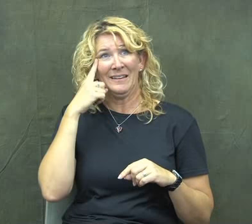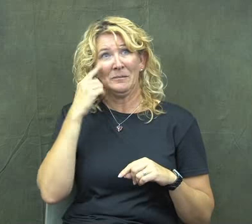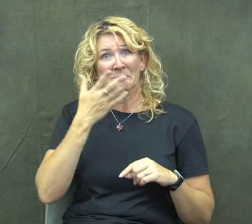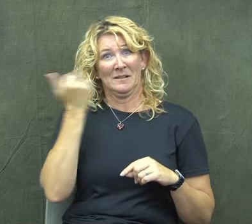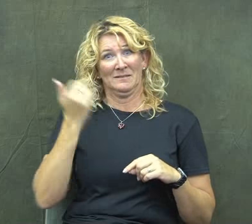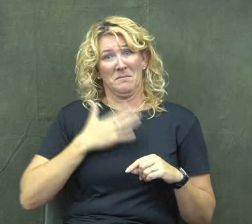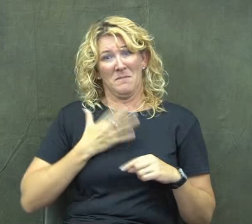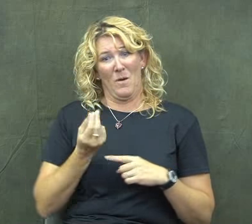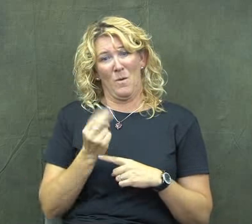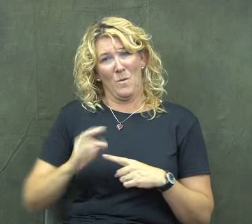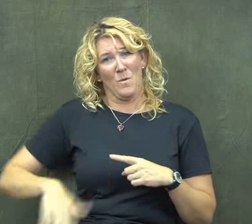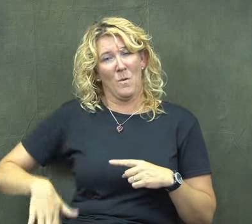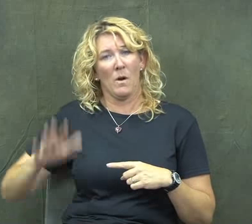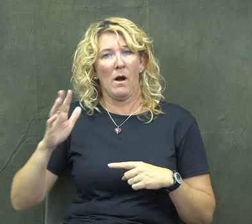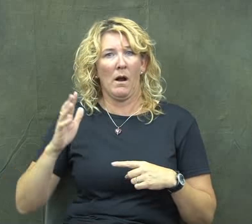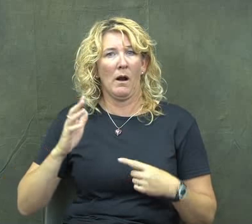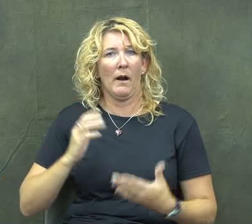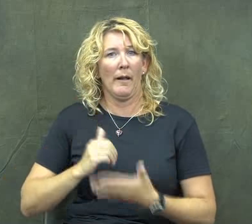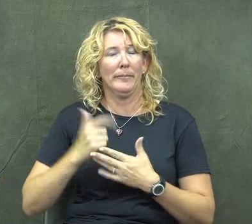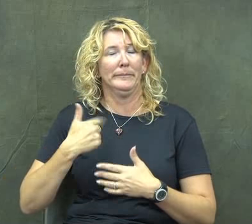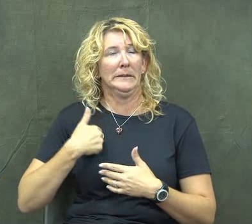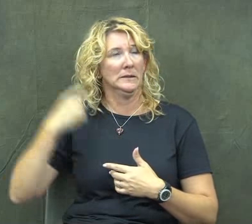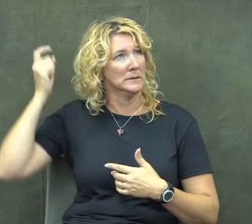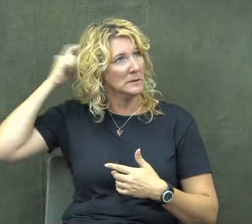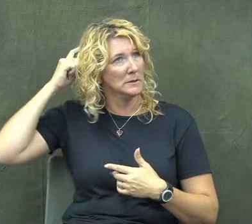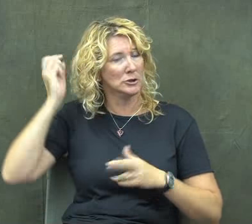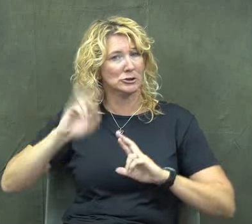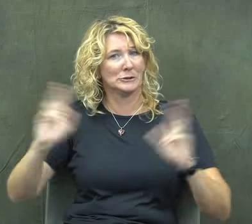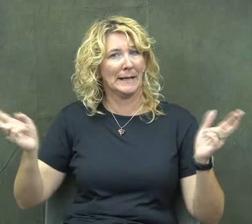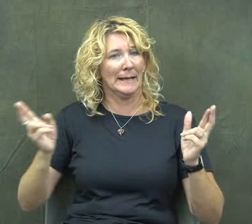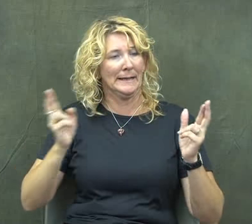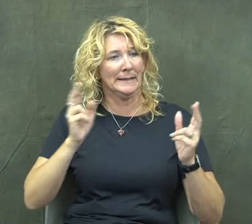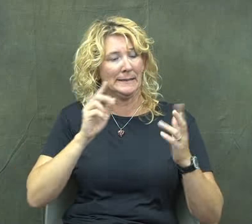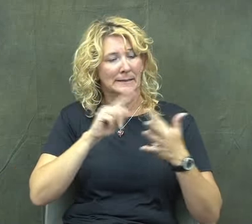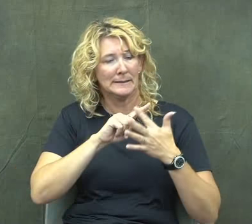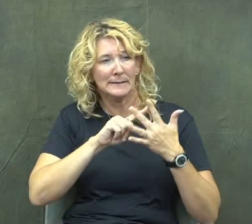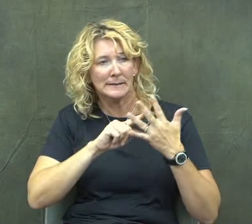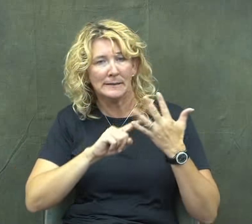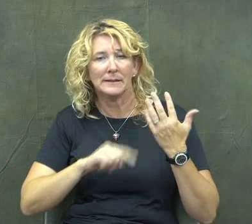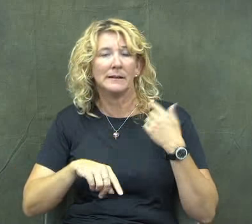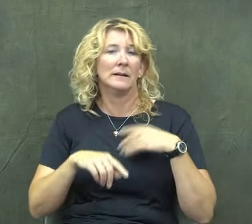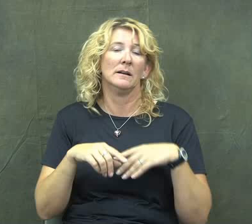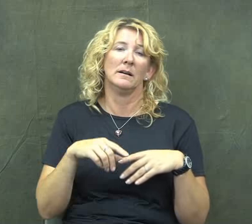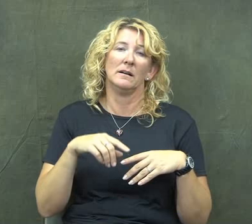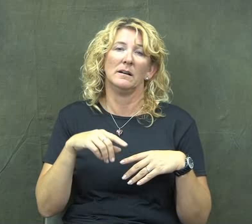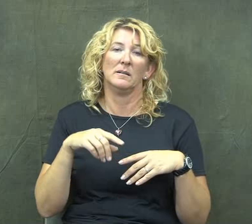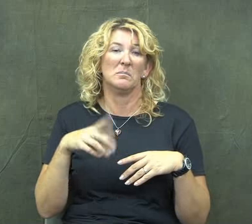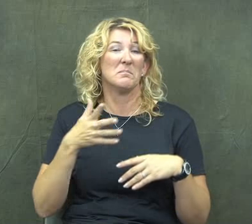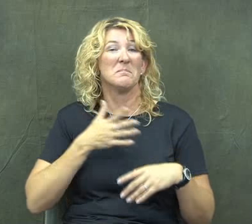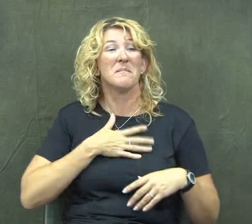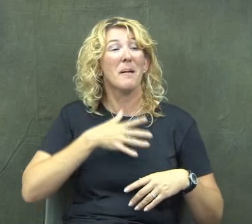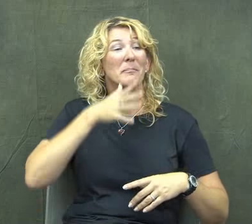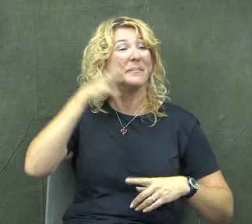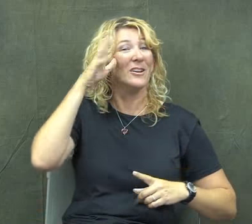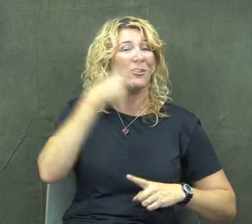Pero pienso que por mi propia crianza, me ayudó a saber y estar preparada para pedir los servicios necesarios.